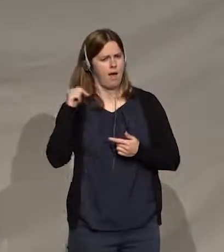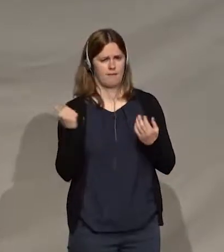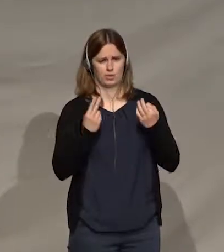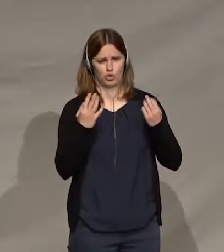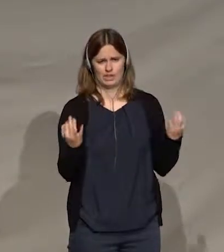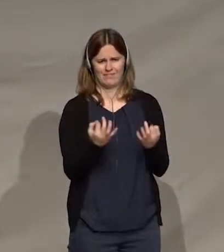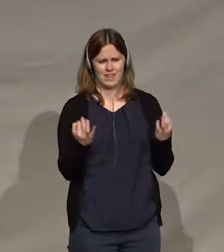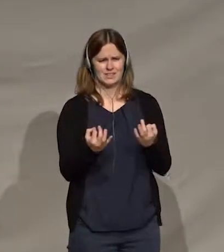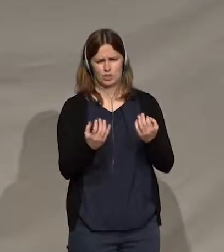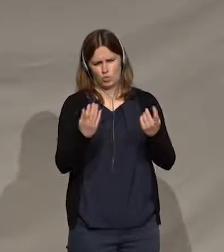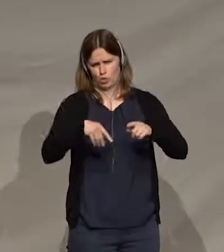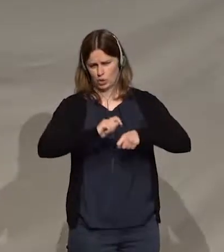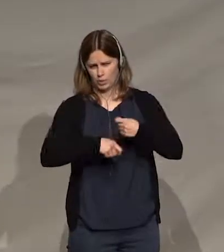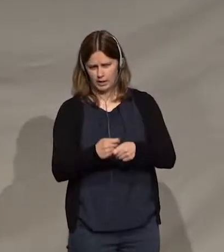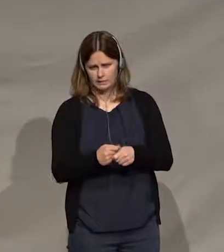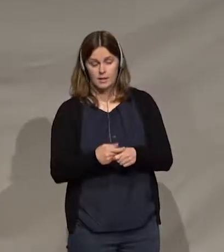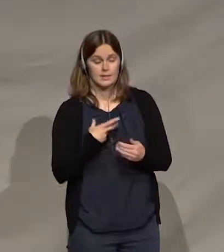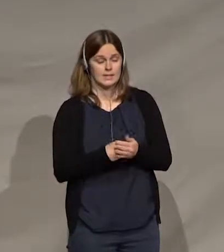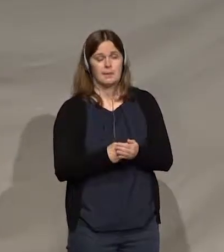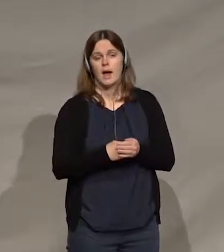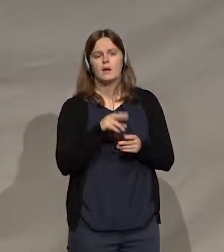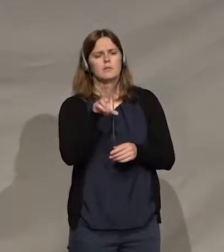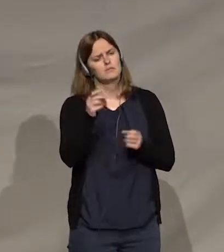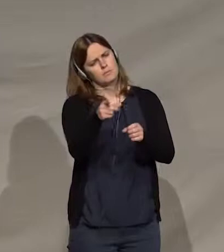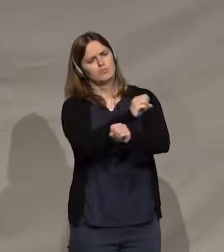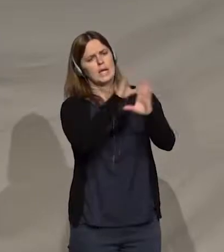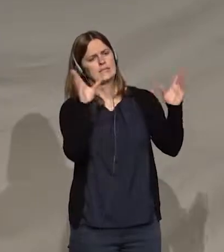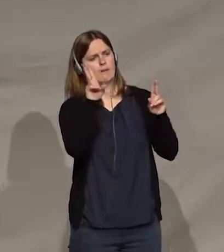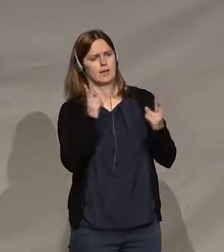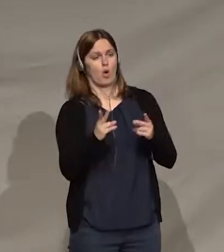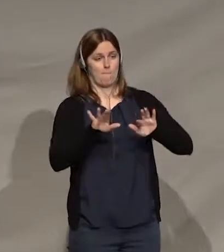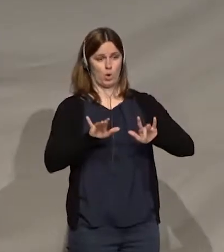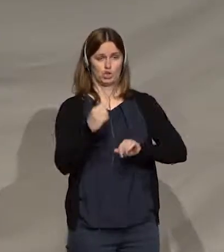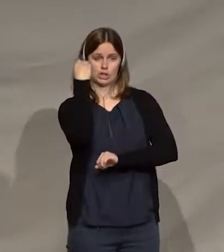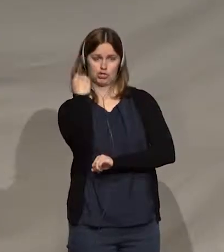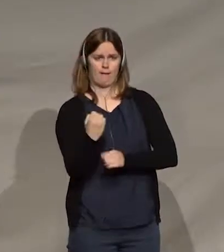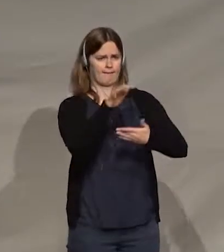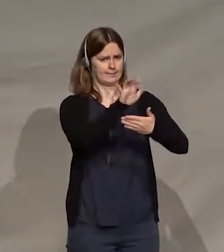Je to skvělý formát, dobře známý většině uživatelů. A většina uživatelů má nějaké zařízení,